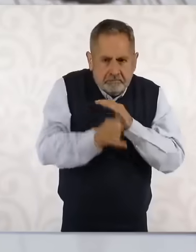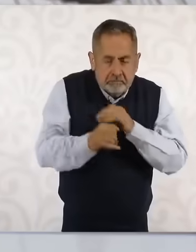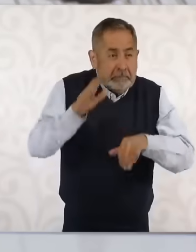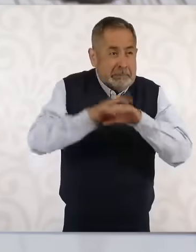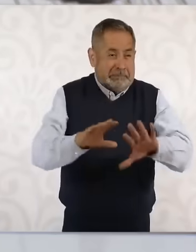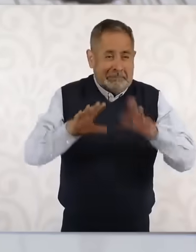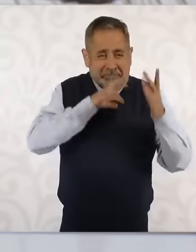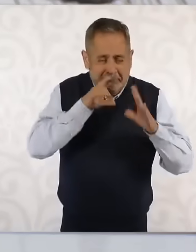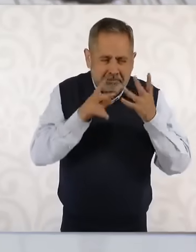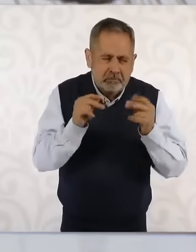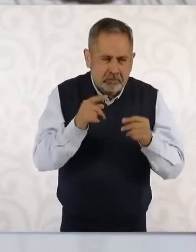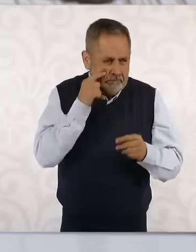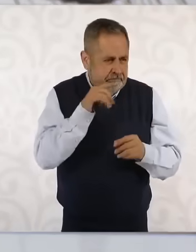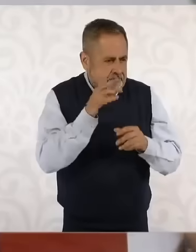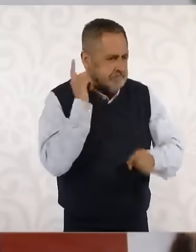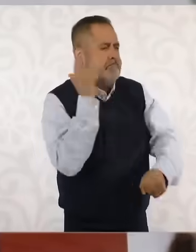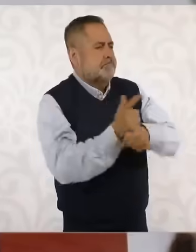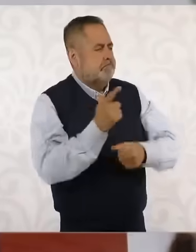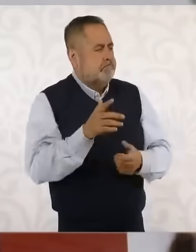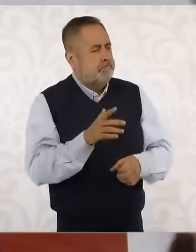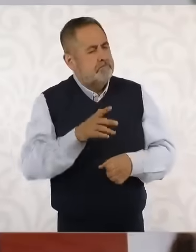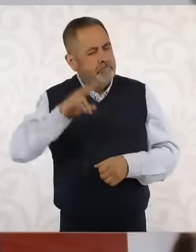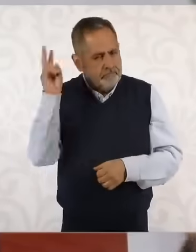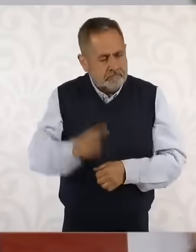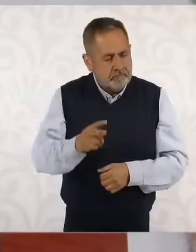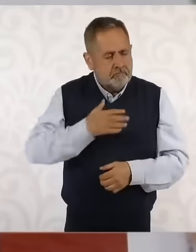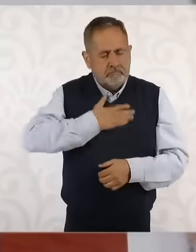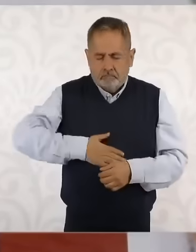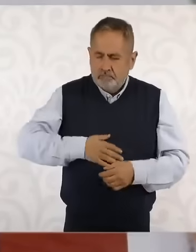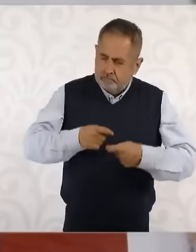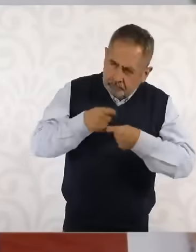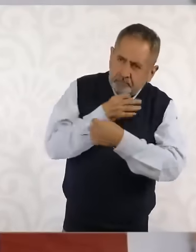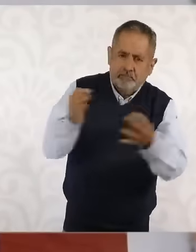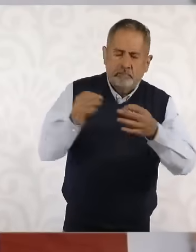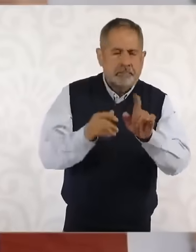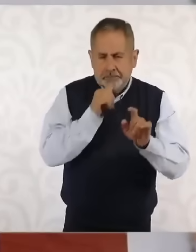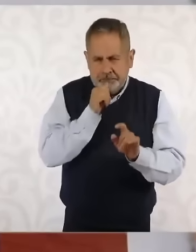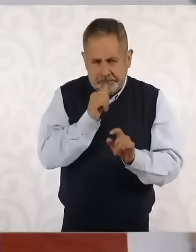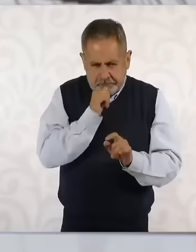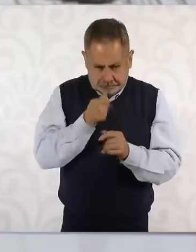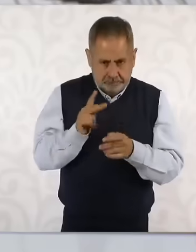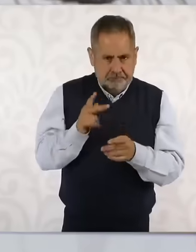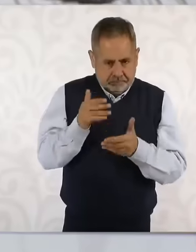para llegar a la verdad y a la justicia, pero hay avances eh adicionales a lo que ya se tenía,